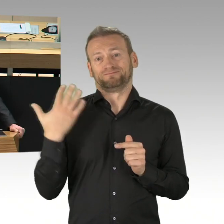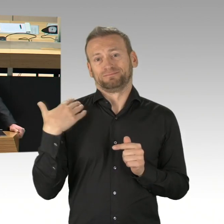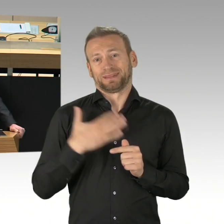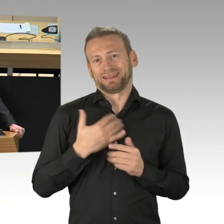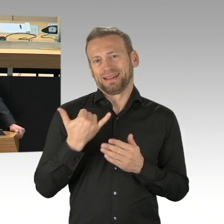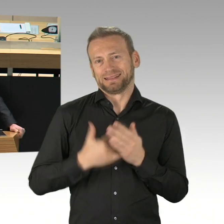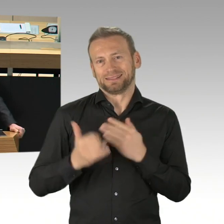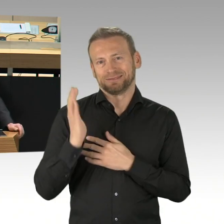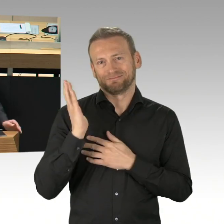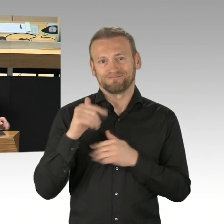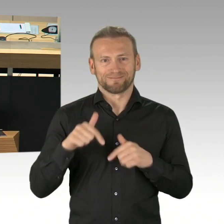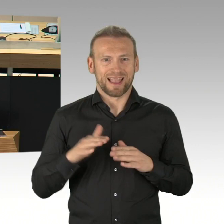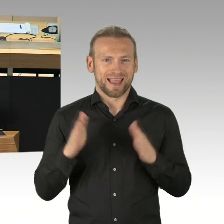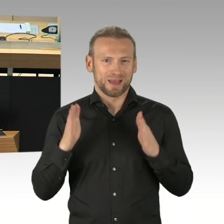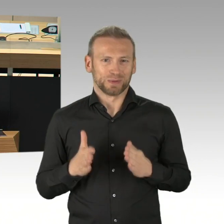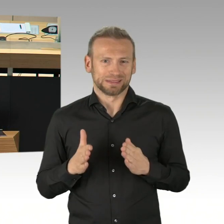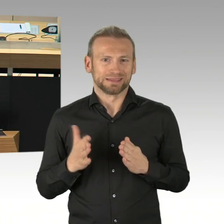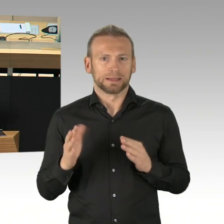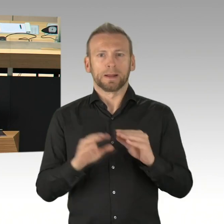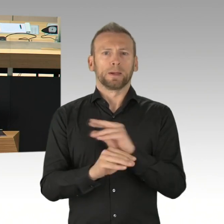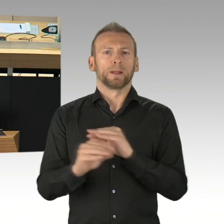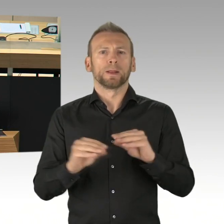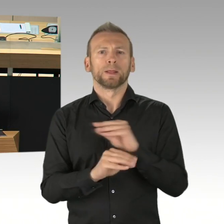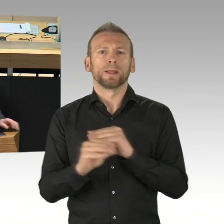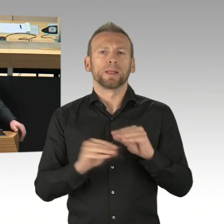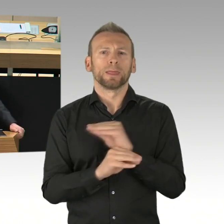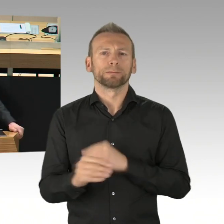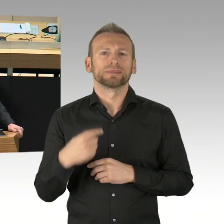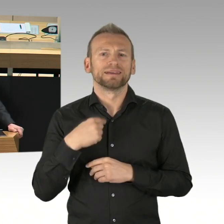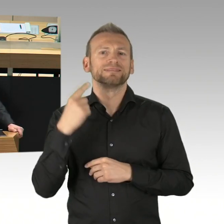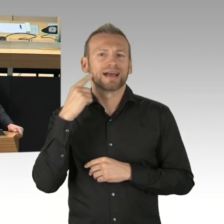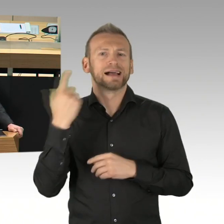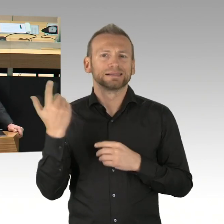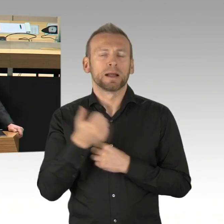Und geht pfleglich mit dieser Koalition um, weil ich der festen Überzeugung bin,